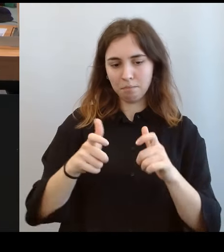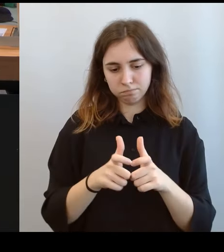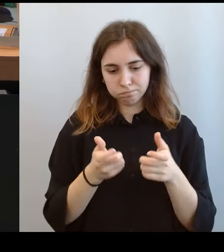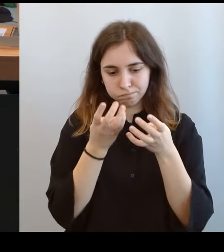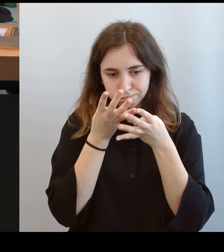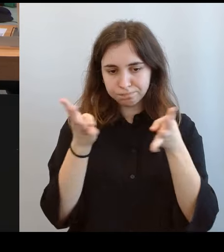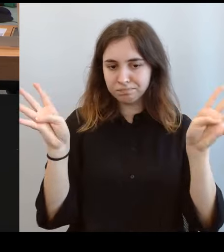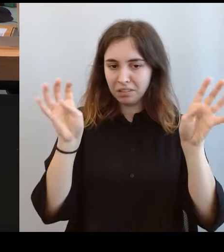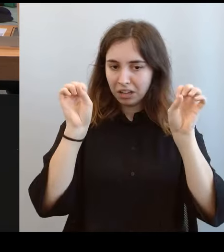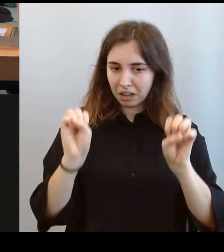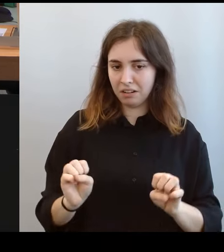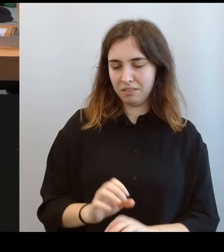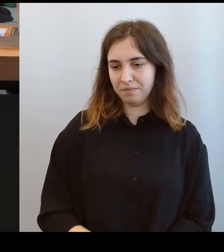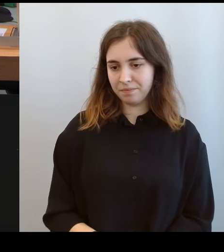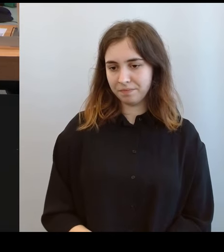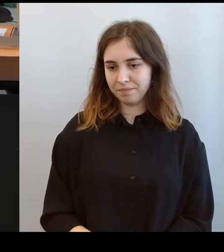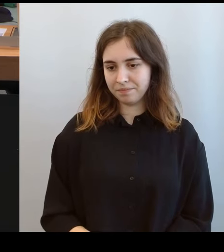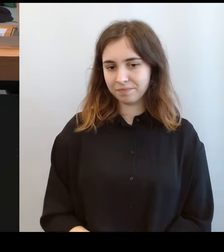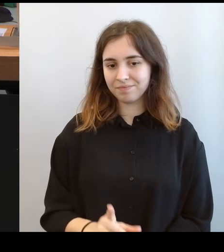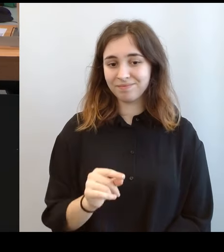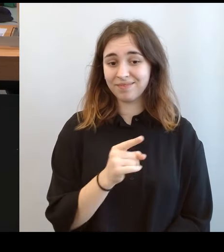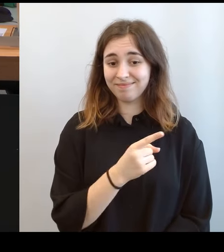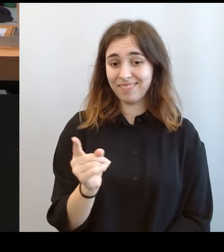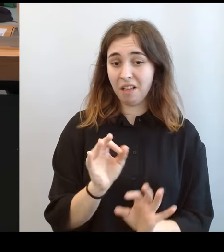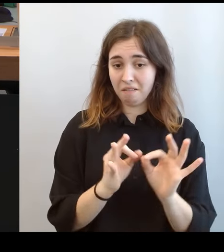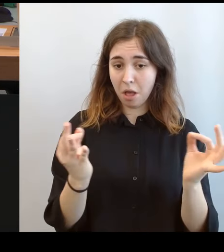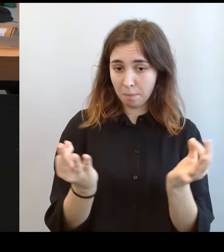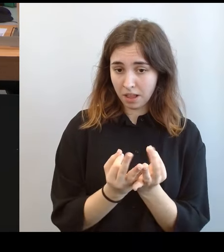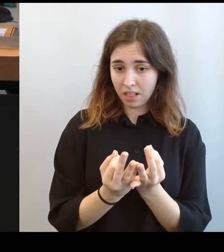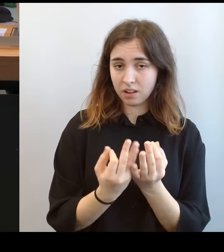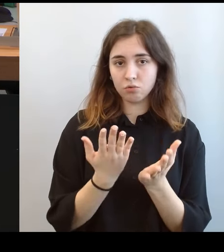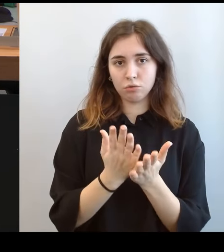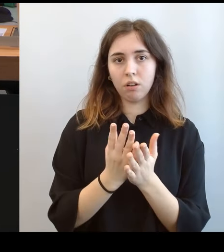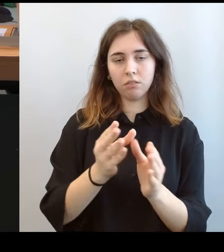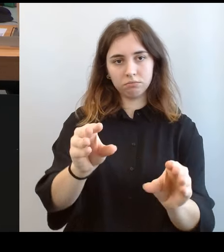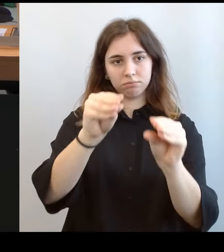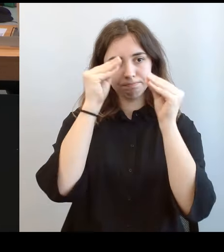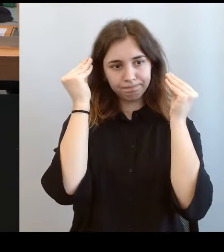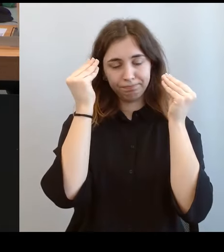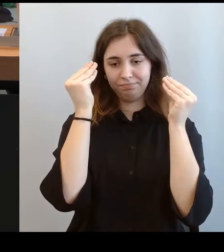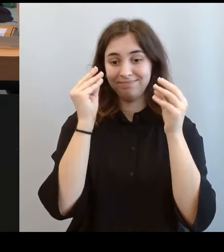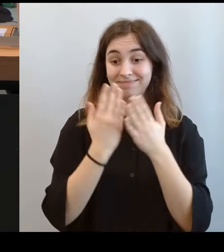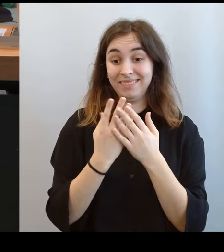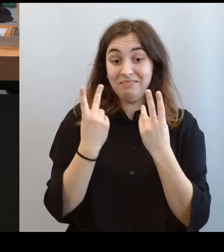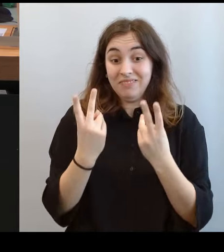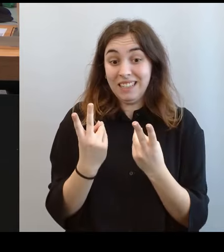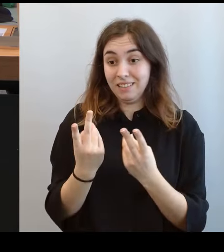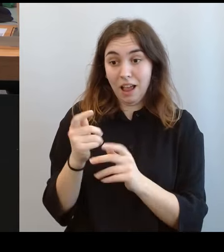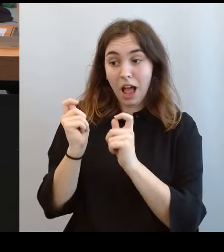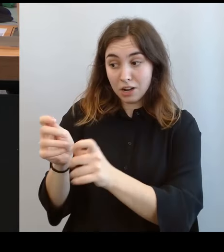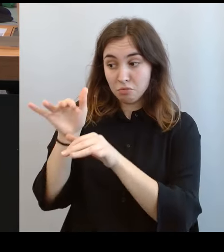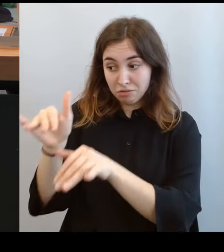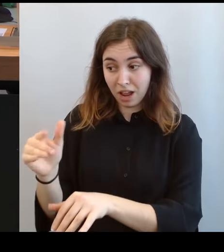Familien erstens flächendeckend davon Kenntnis erhalten, dass es dieses wichtige Angebot gibt und, dass wir eine möglichst hohe Teilnahmequote erzielen.